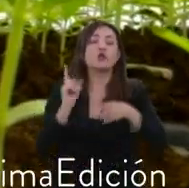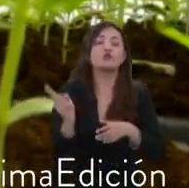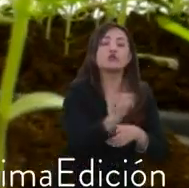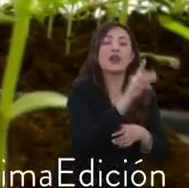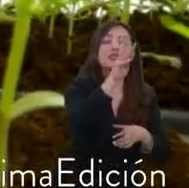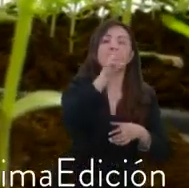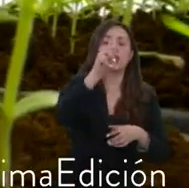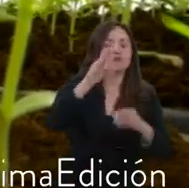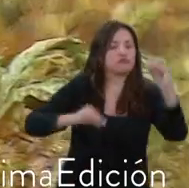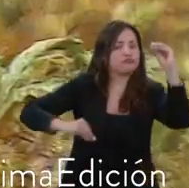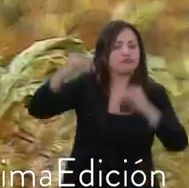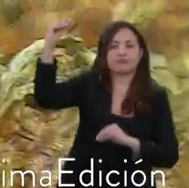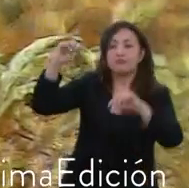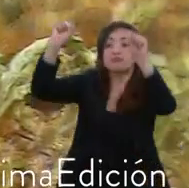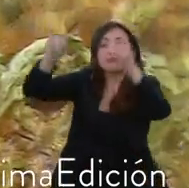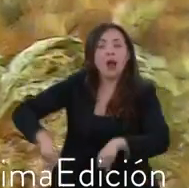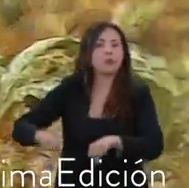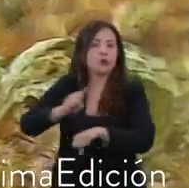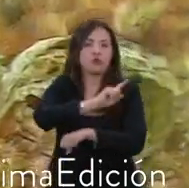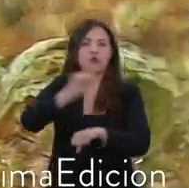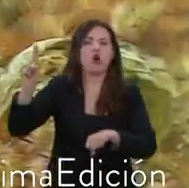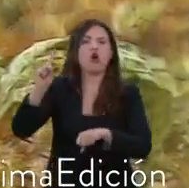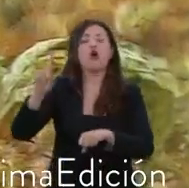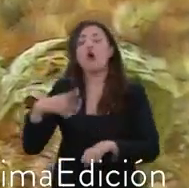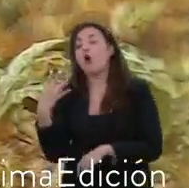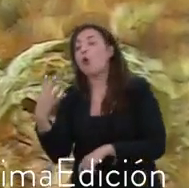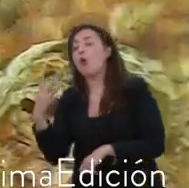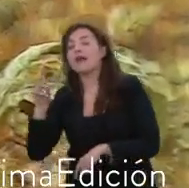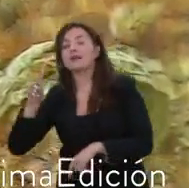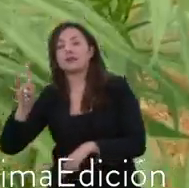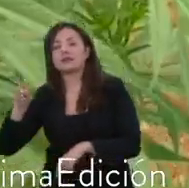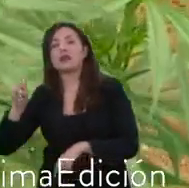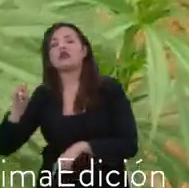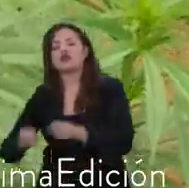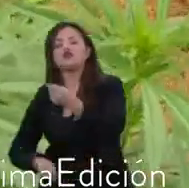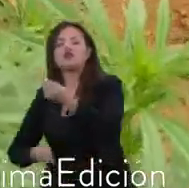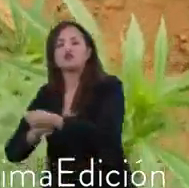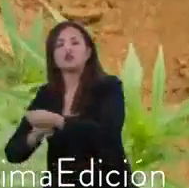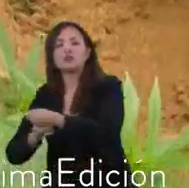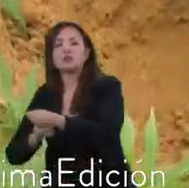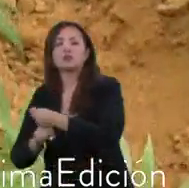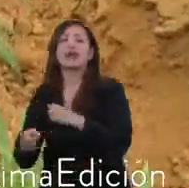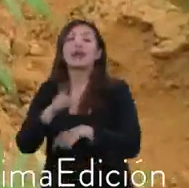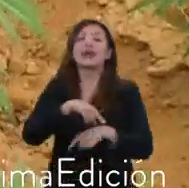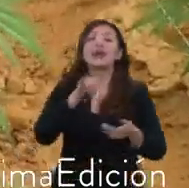legalizar el consumo adulto de la planta no logró superar su segundo debate en la plenaria de